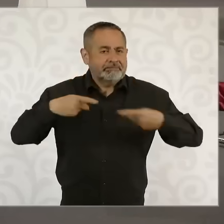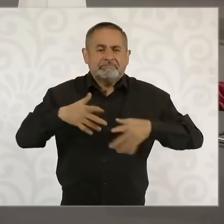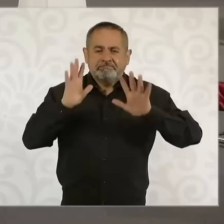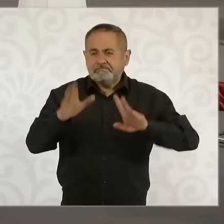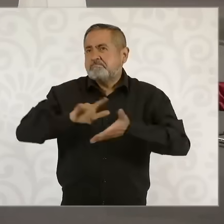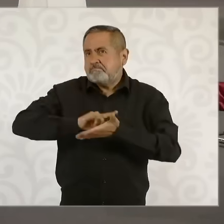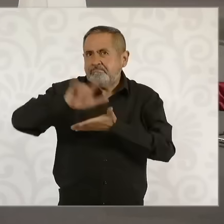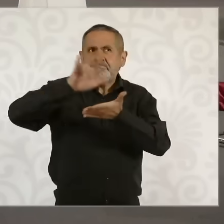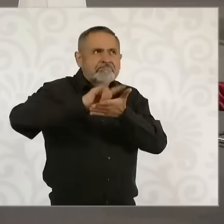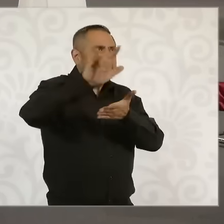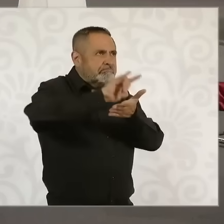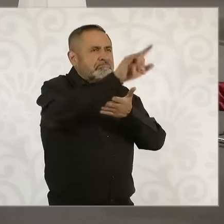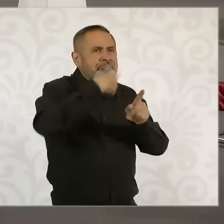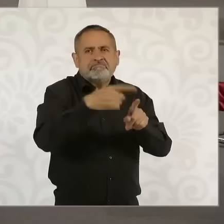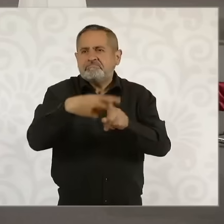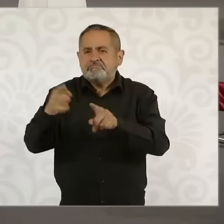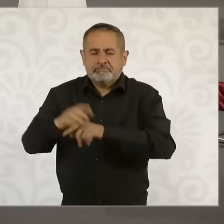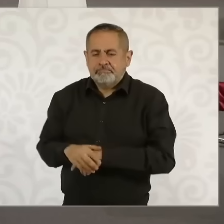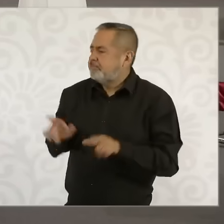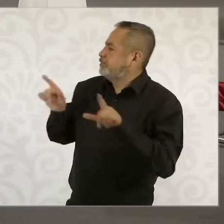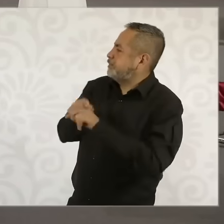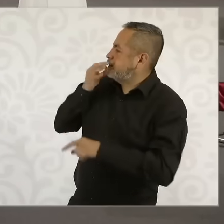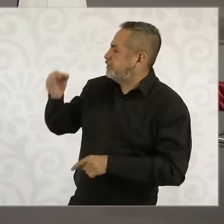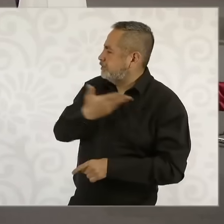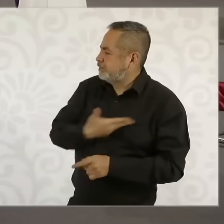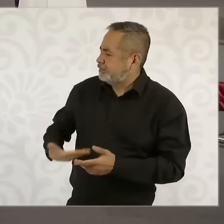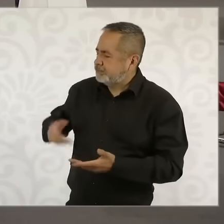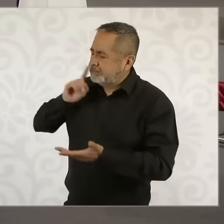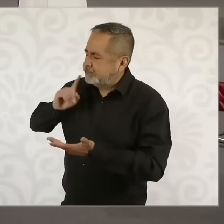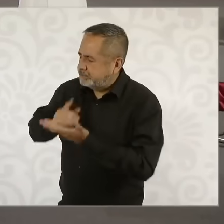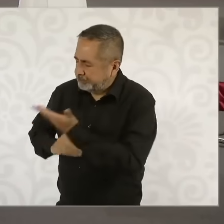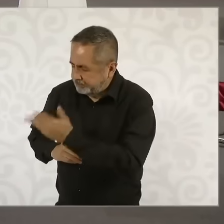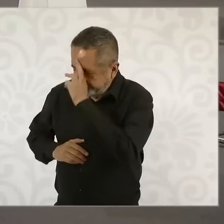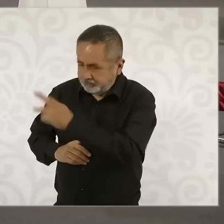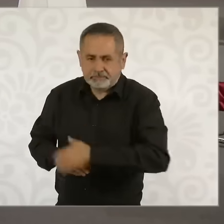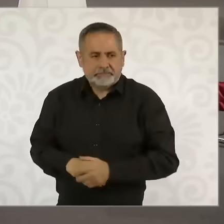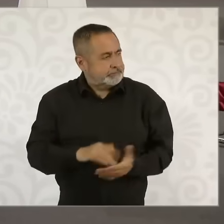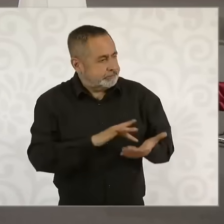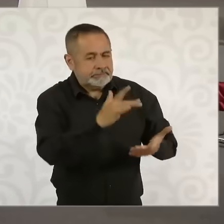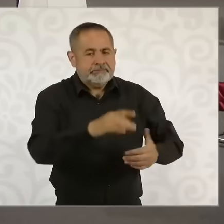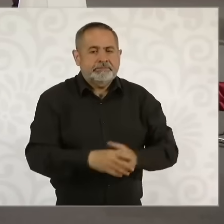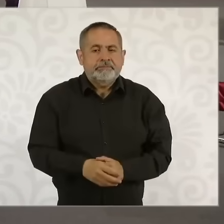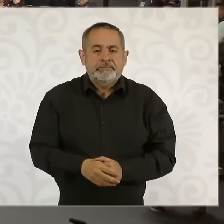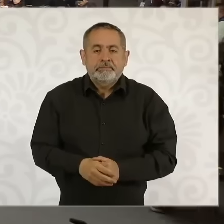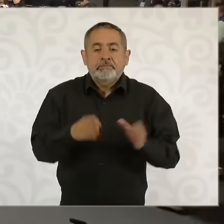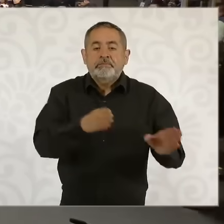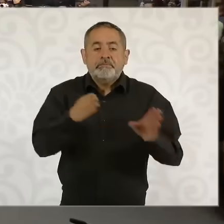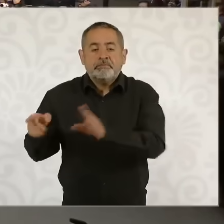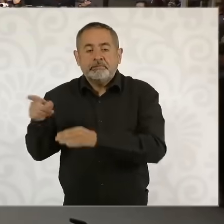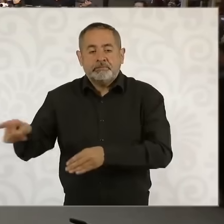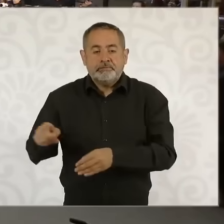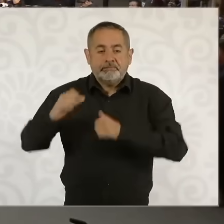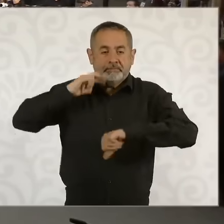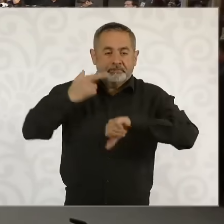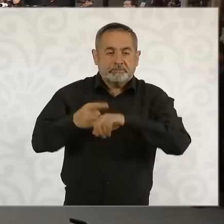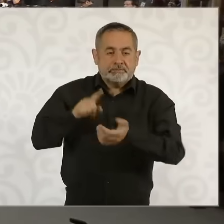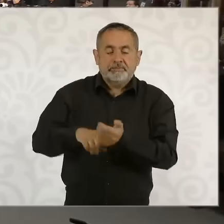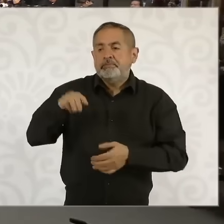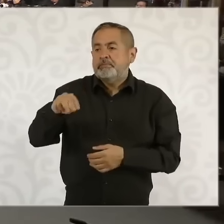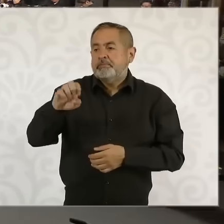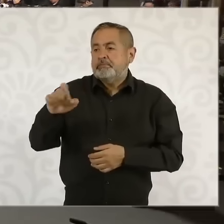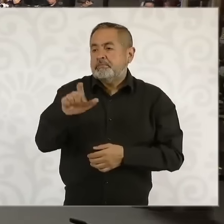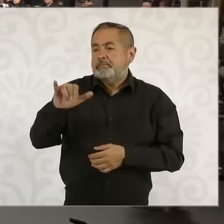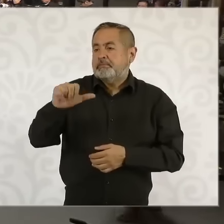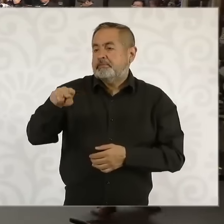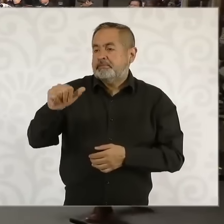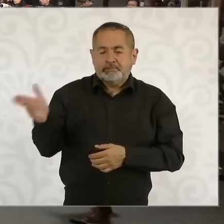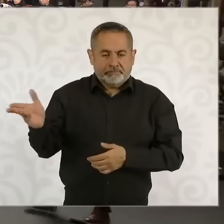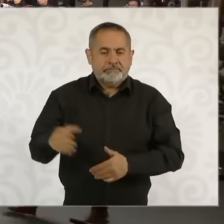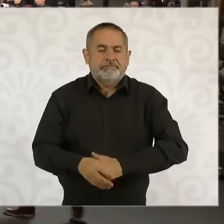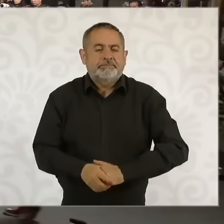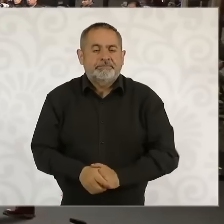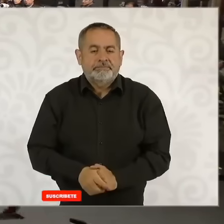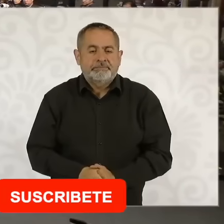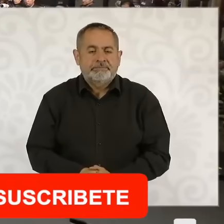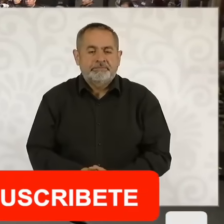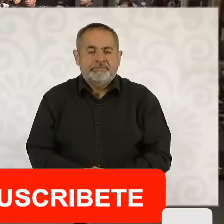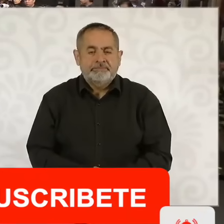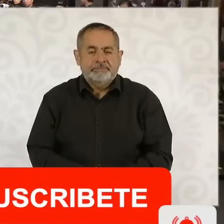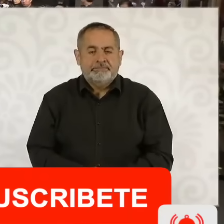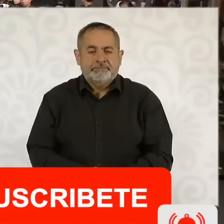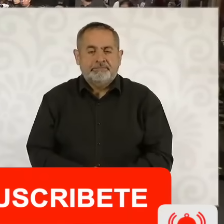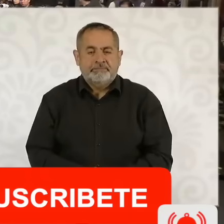señora presidenta? Muchas gracias. Muchas gracias. Adelante, mexicana. Aquí aquí o allá. Adelante.